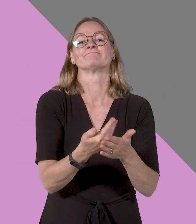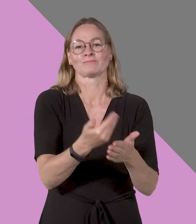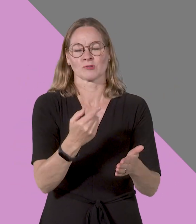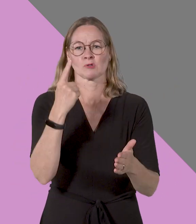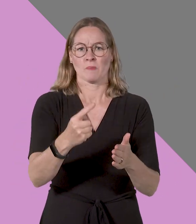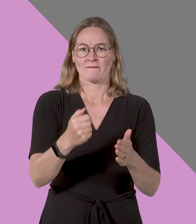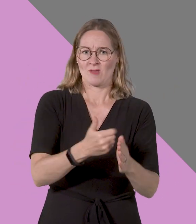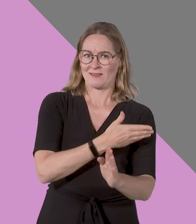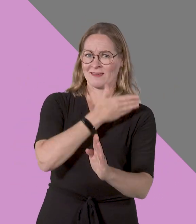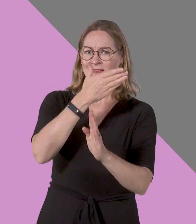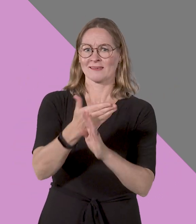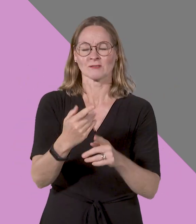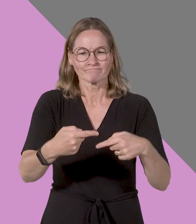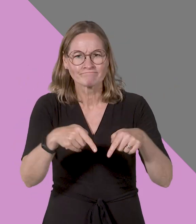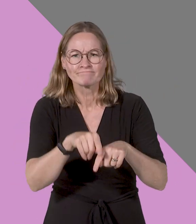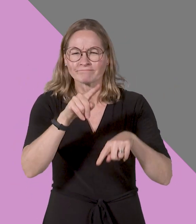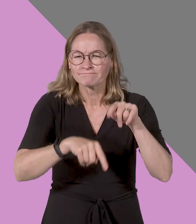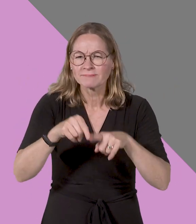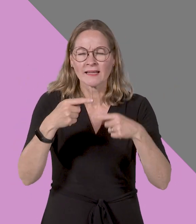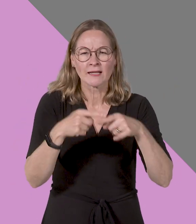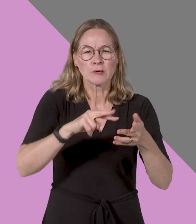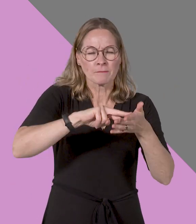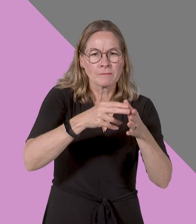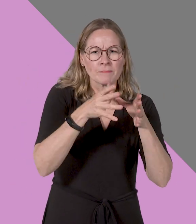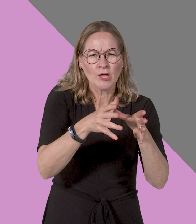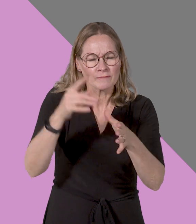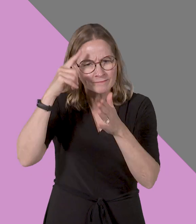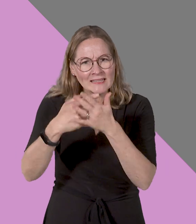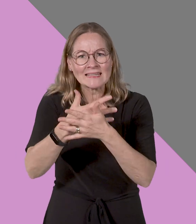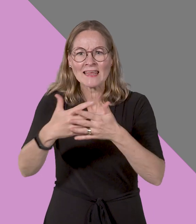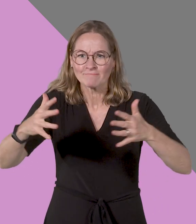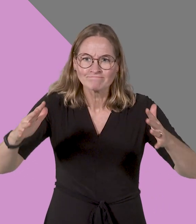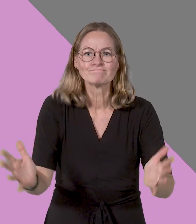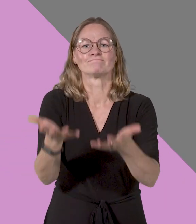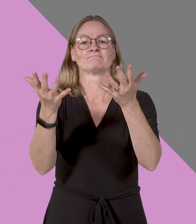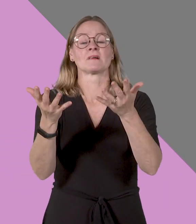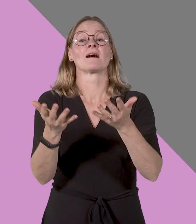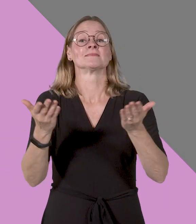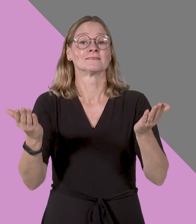Tämän seurauksena viimeisen kymmenen vuoden aikana on toteutettu - useita erilaisia projekteja kielen elvyttämiseksi, -